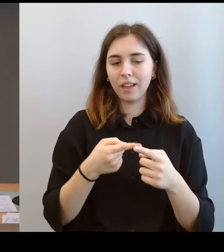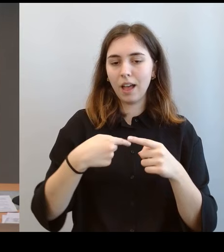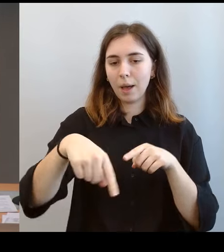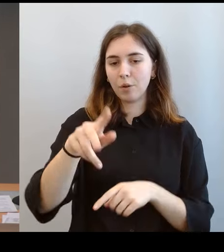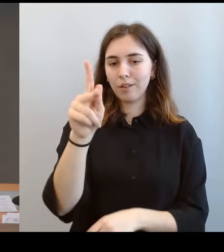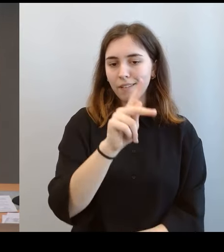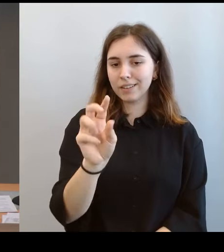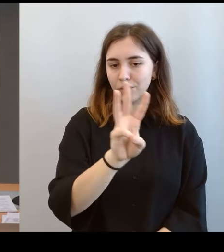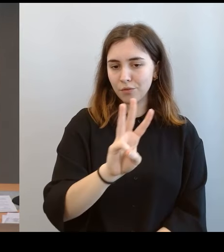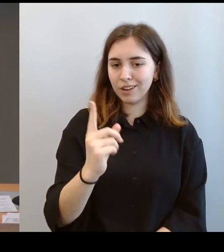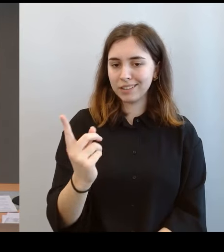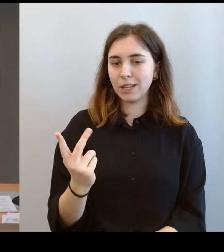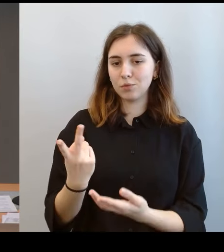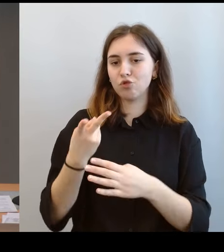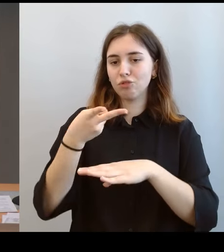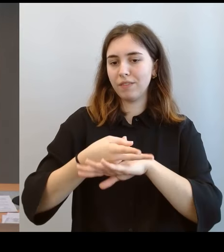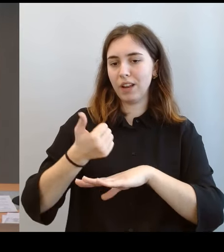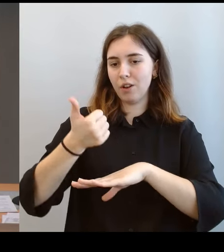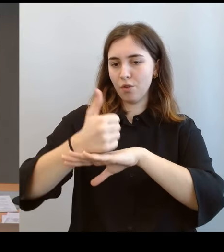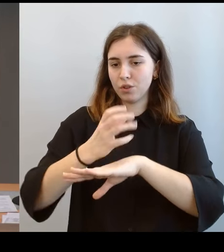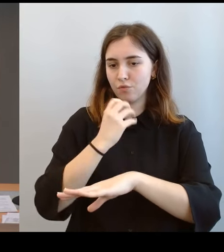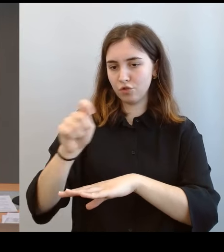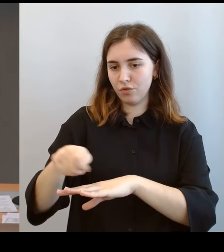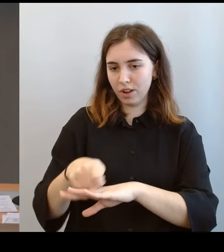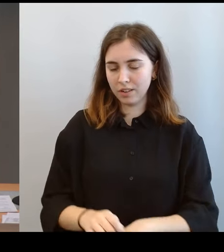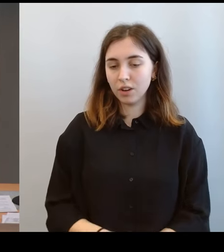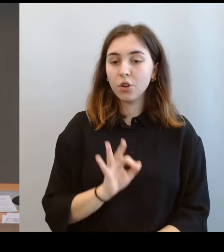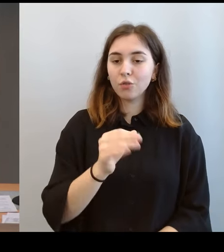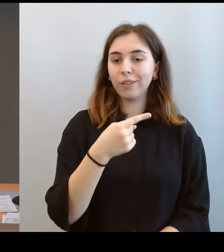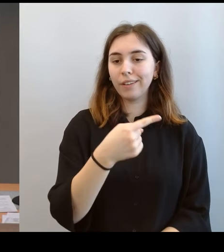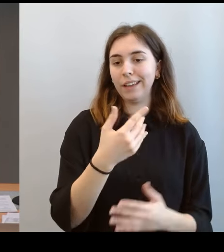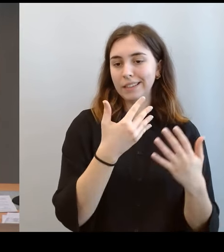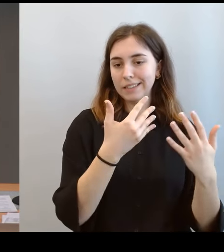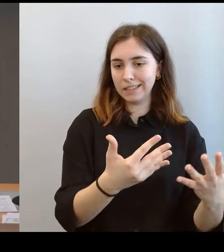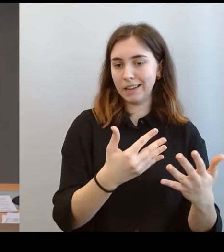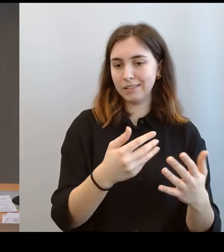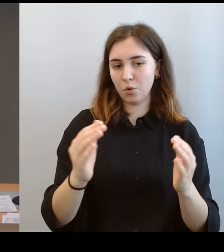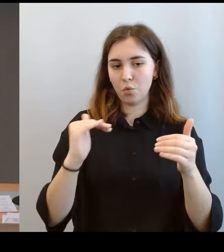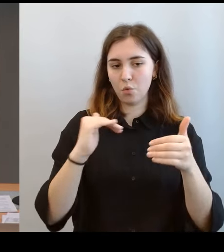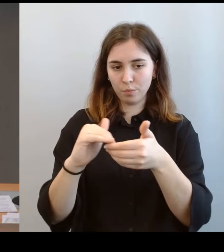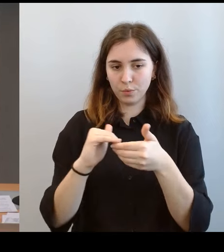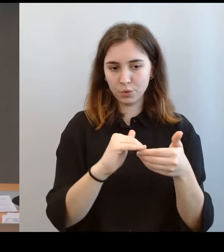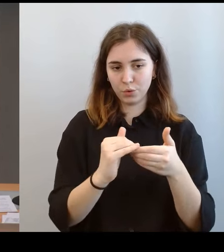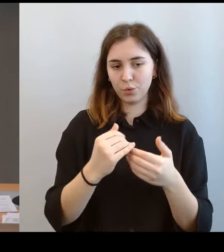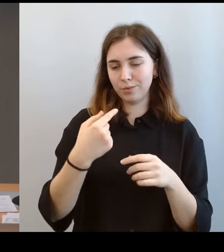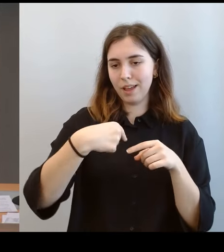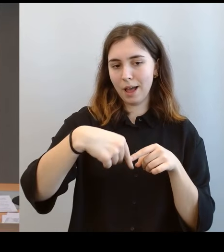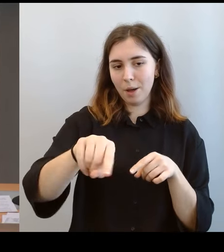für die G zehn Kommission, Herrn Abgeordneten Robert Eschricht als Beisitzer und Herrn Abgeordneten Ronald Gläser als stellvertretenden